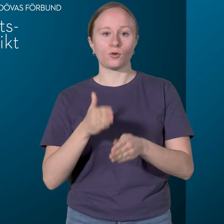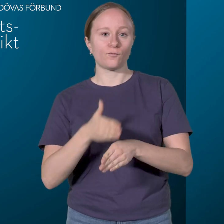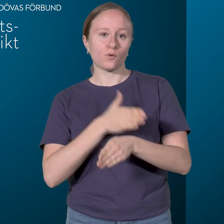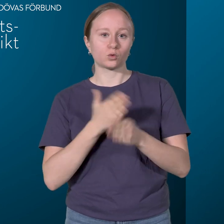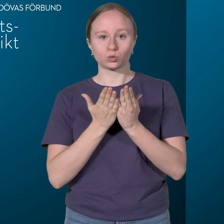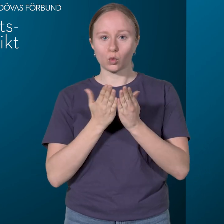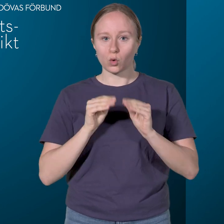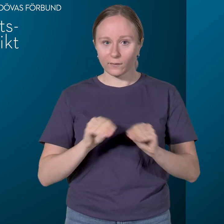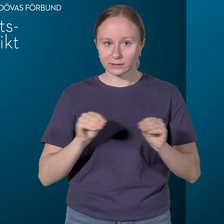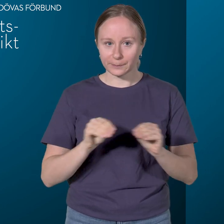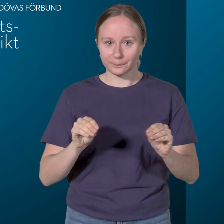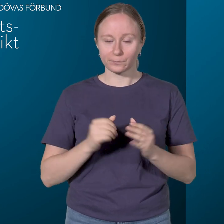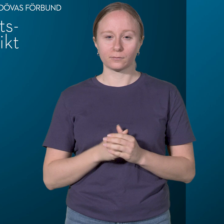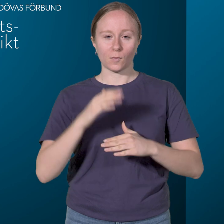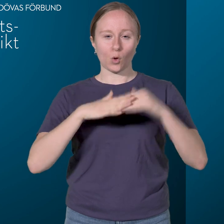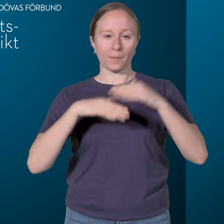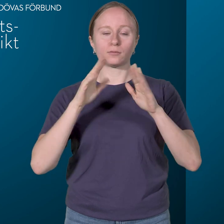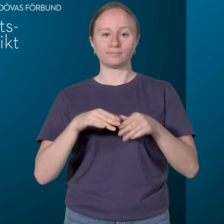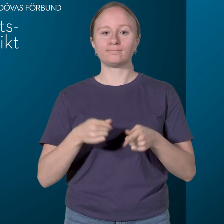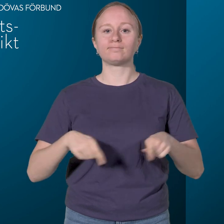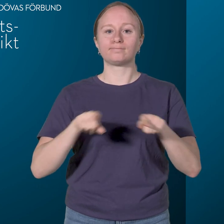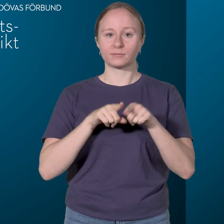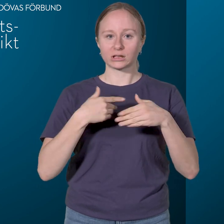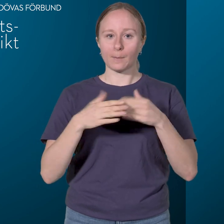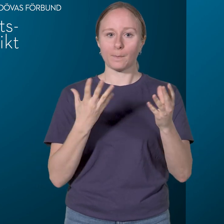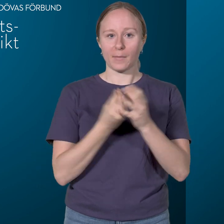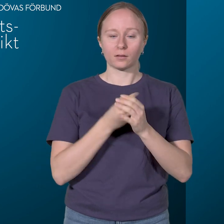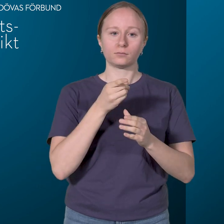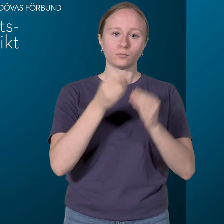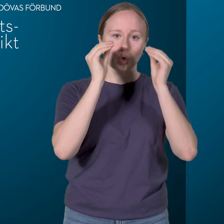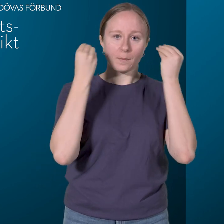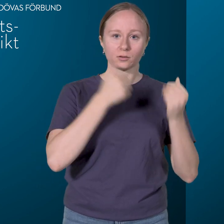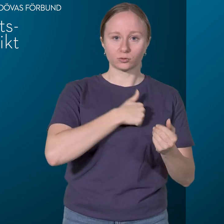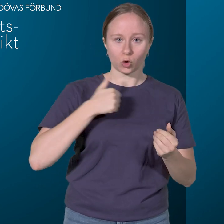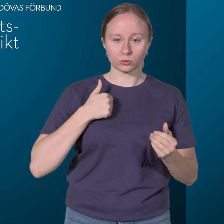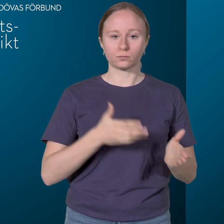och förskoleundervisningen. Uppdateringen genomfördes i samarbete med Utbildningsstyrelsen, -